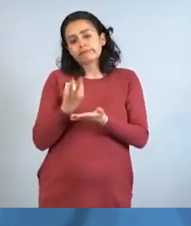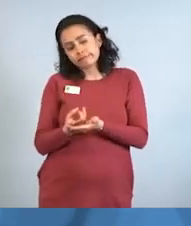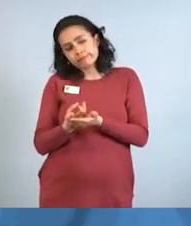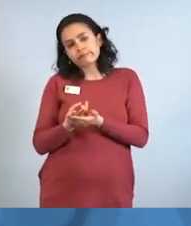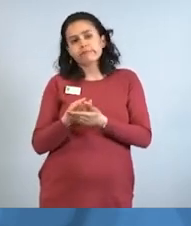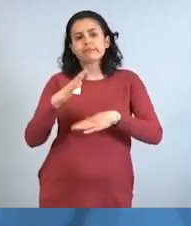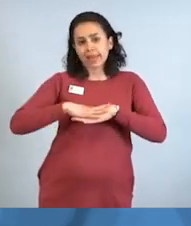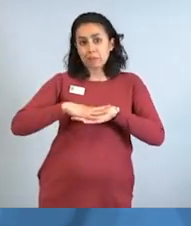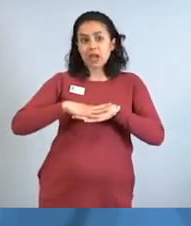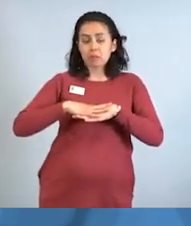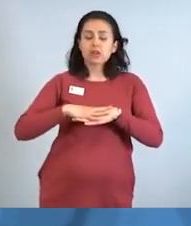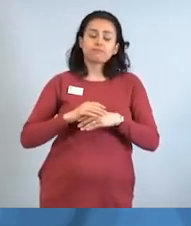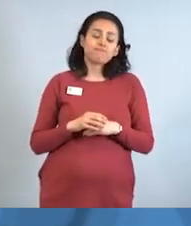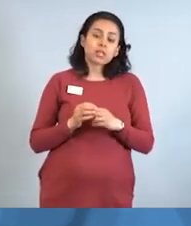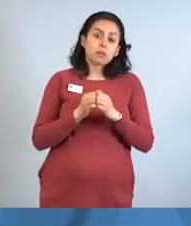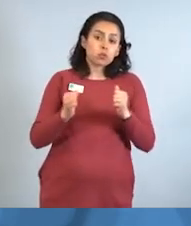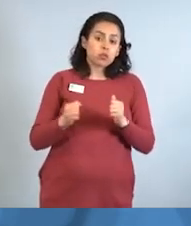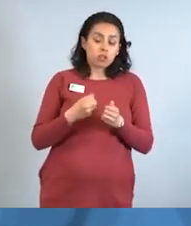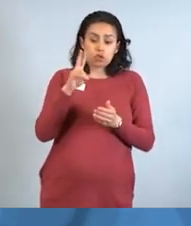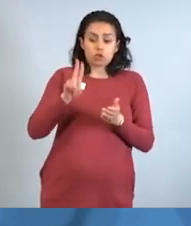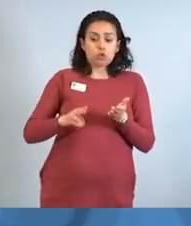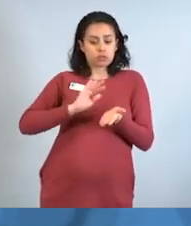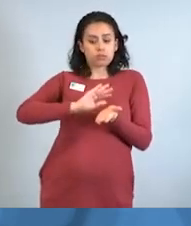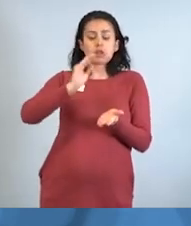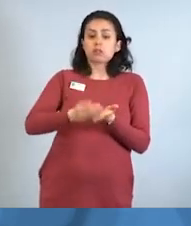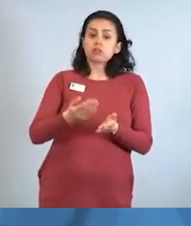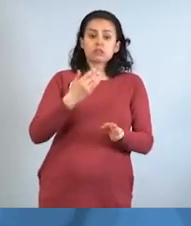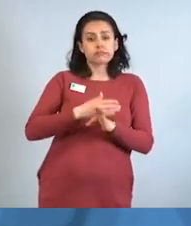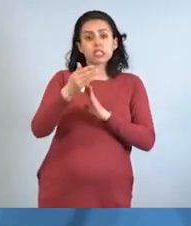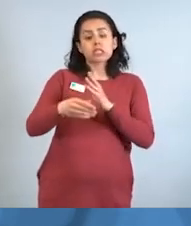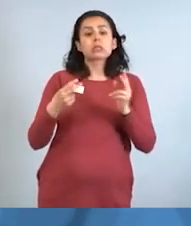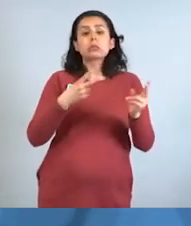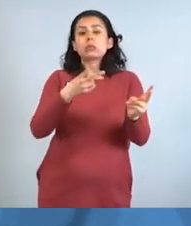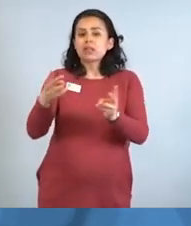Tiedämme, että toisen annoksen jälkeen oireet ovat yleensä paljon lievemmät.